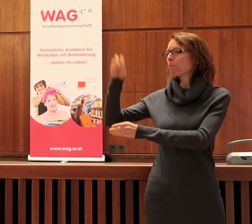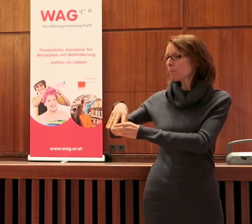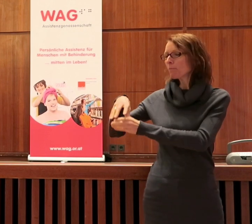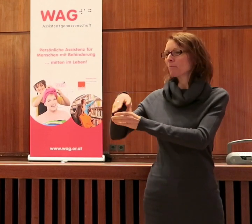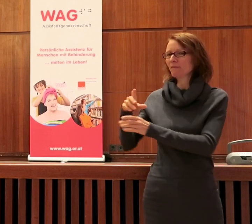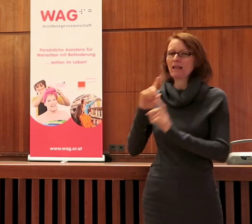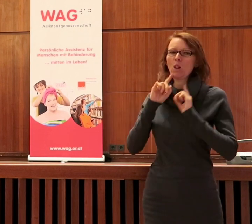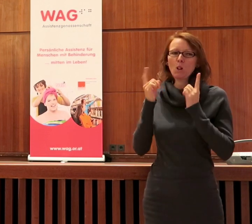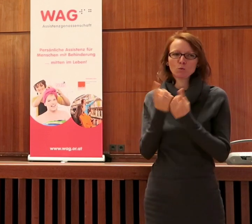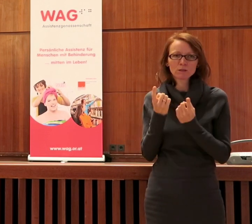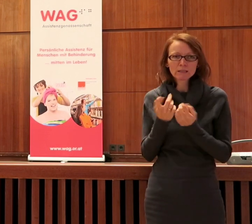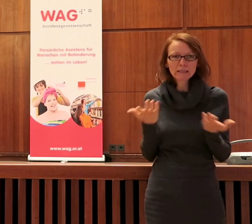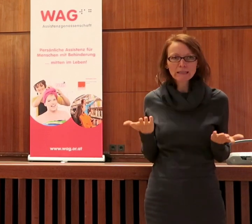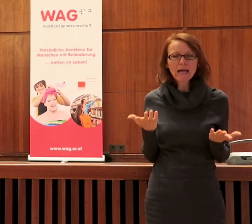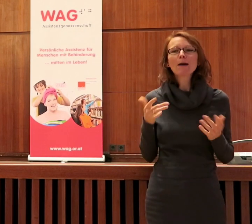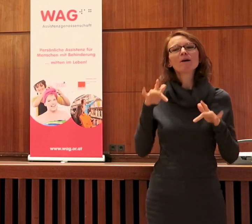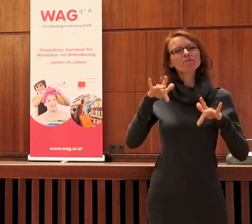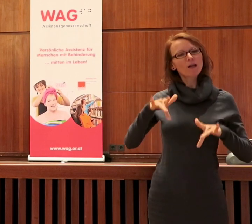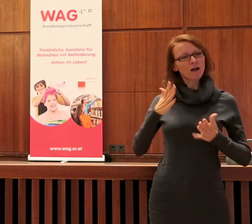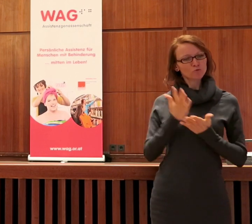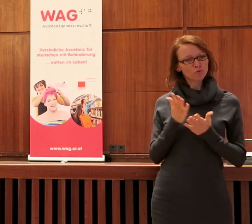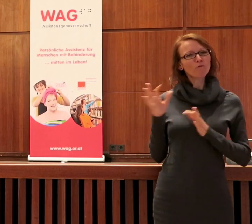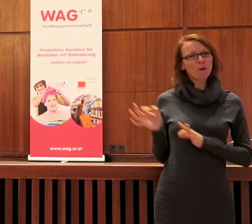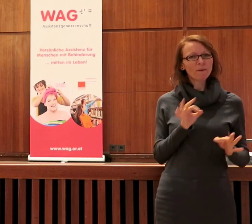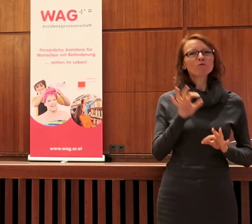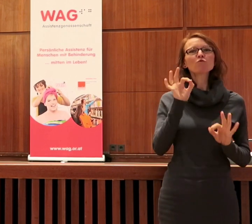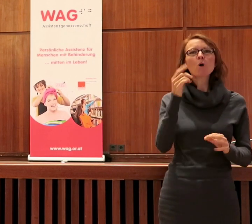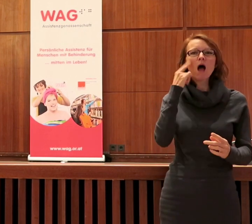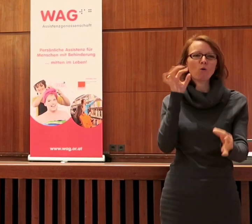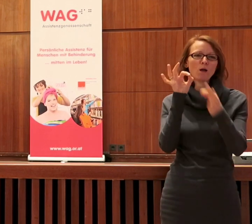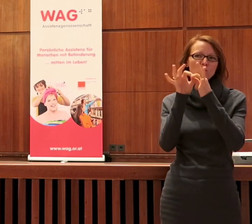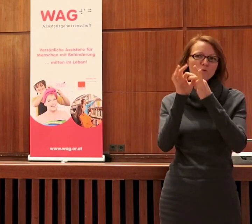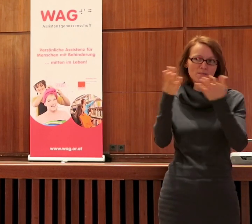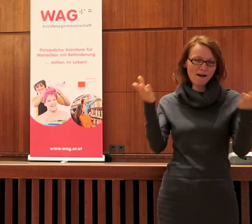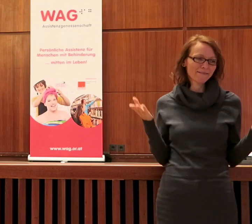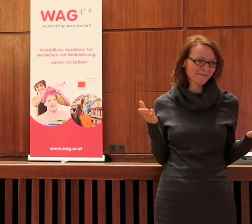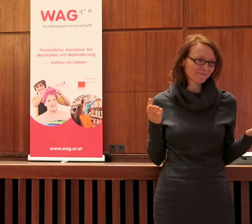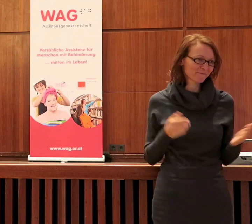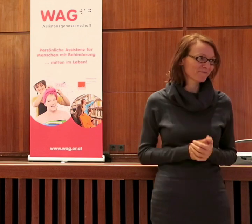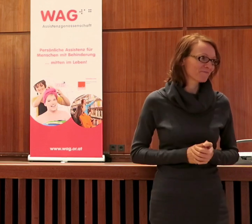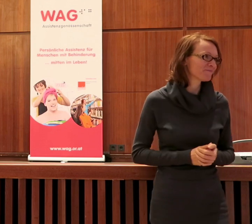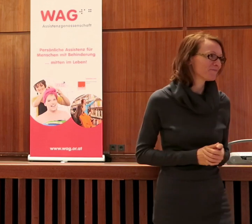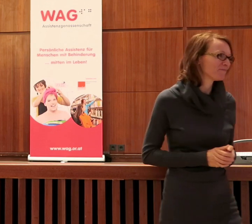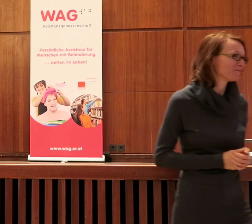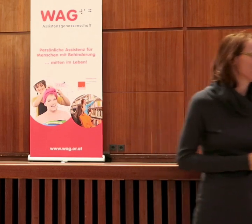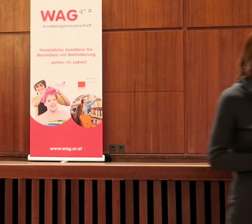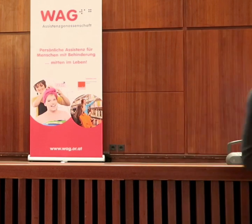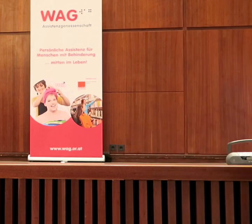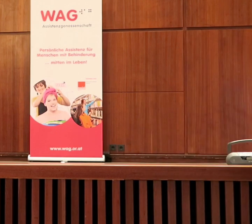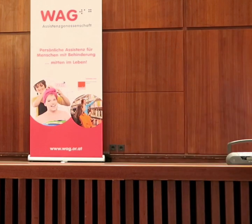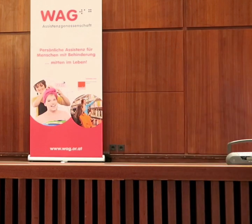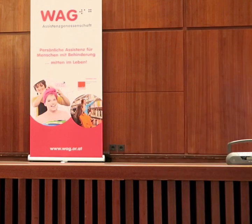Aber auch für Augenkontakt ist hiermit gesorgt. Ich hätt's nur gern wieder, So ein Glasaug...